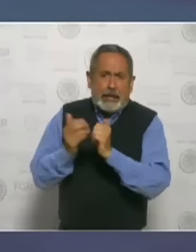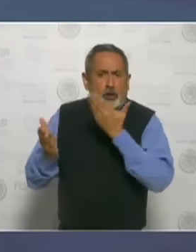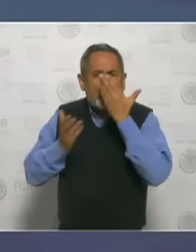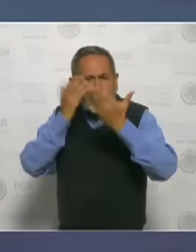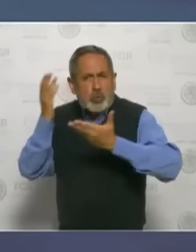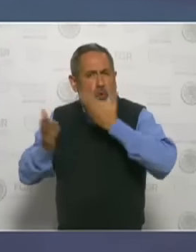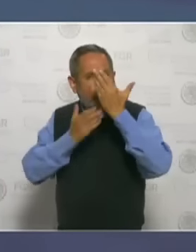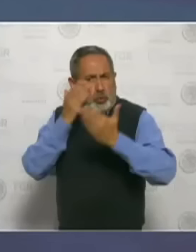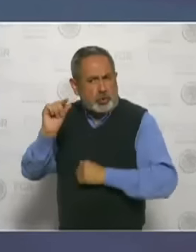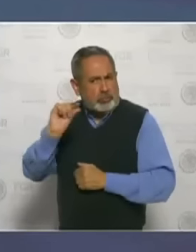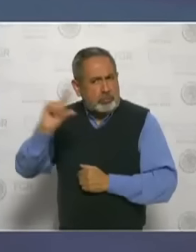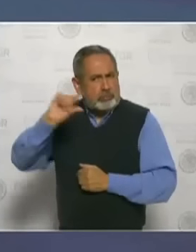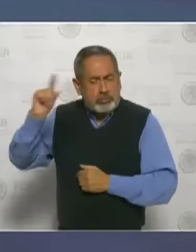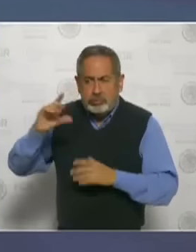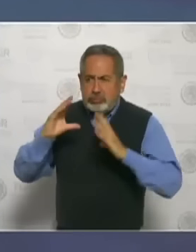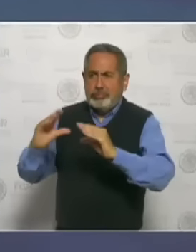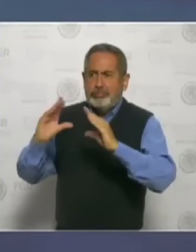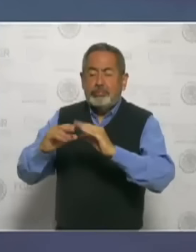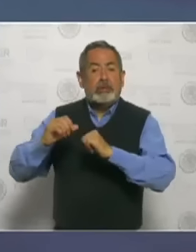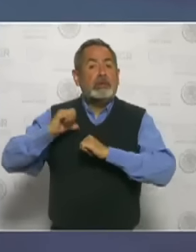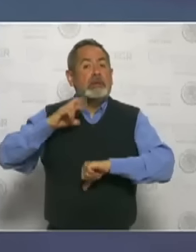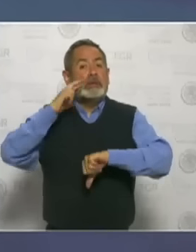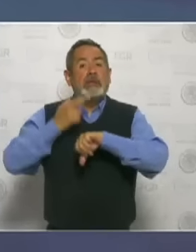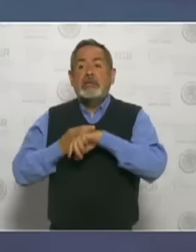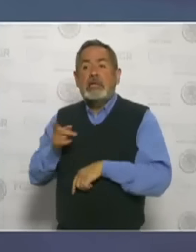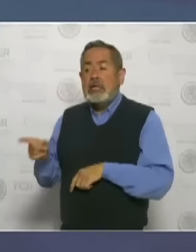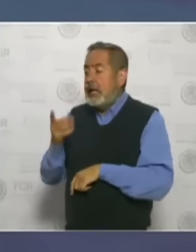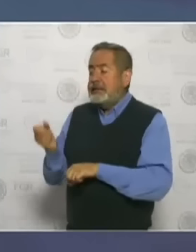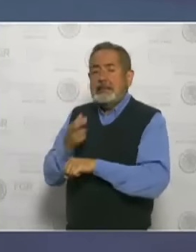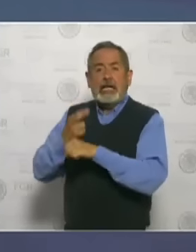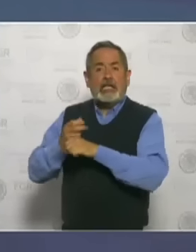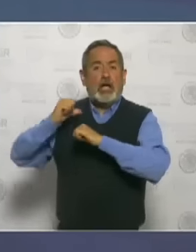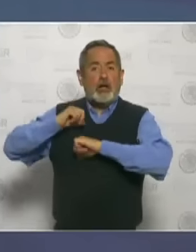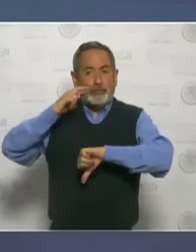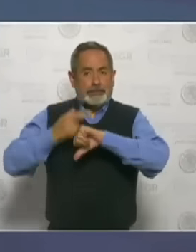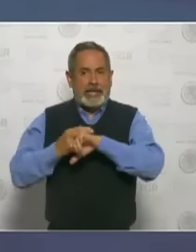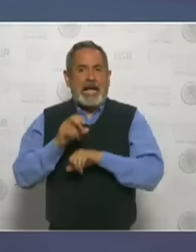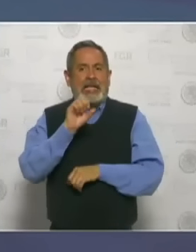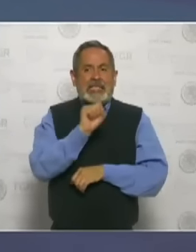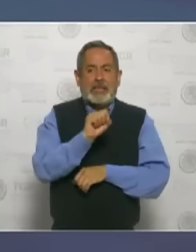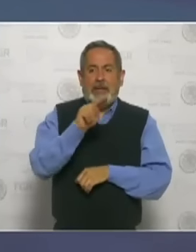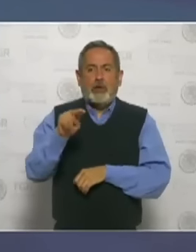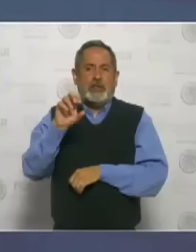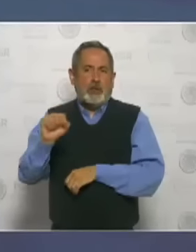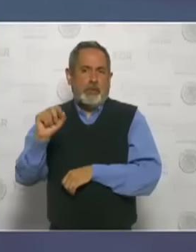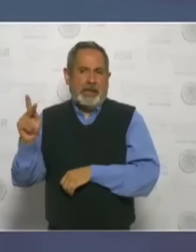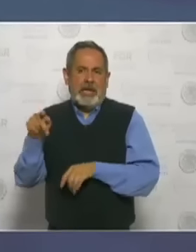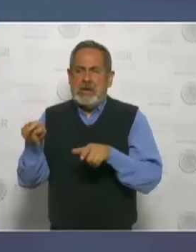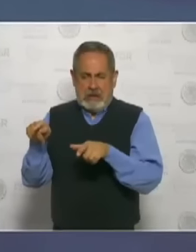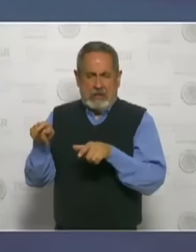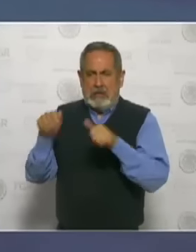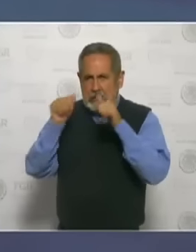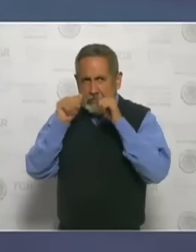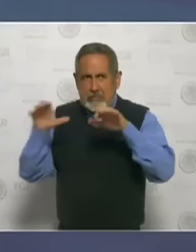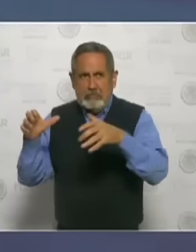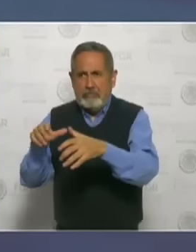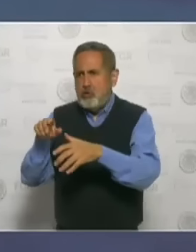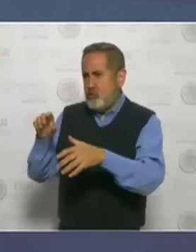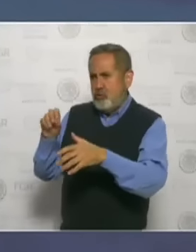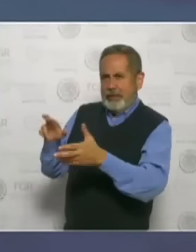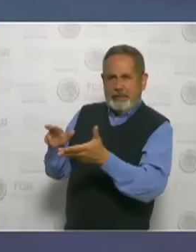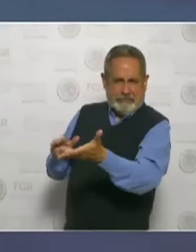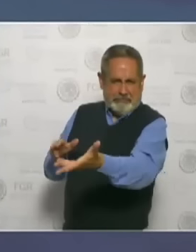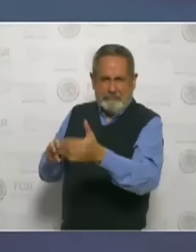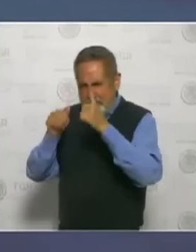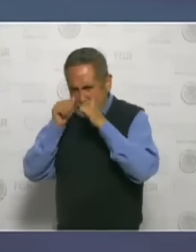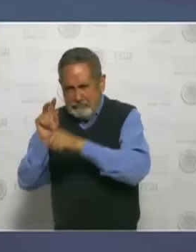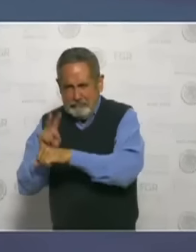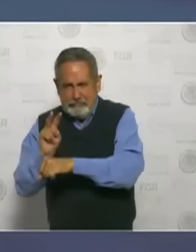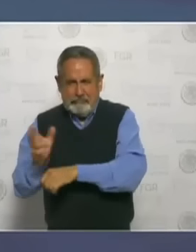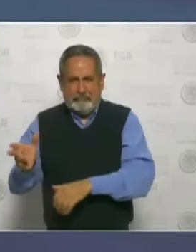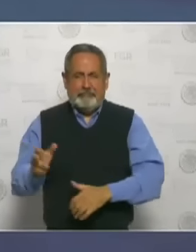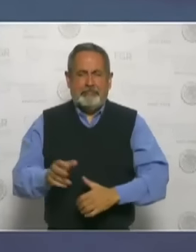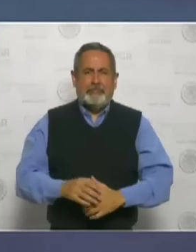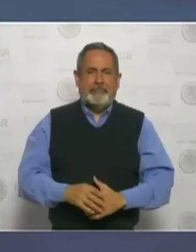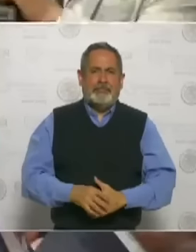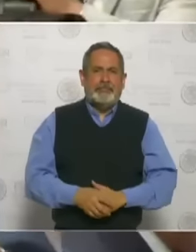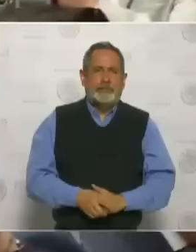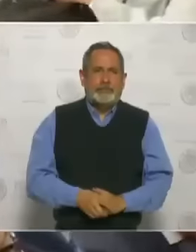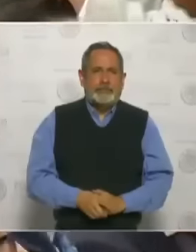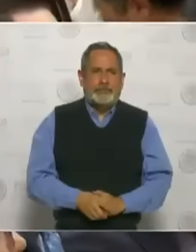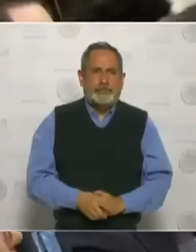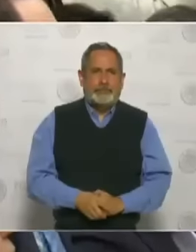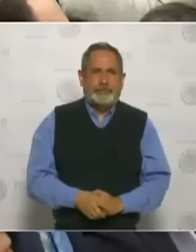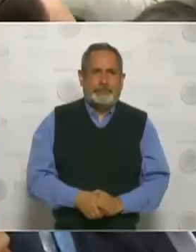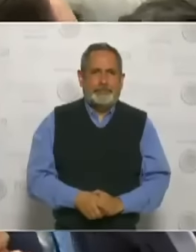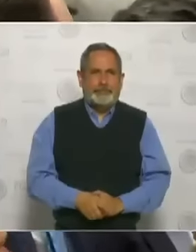la coordinación del secretariado ejecutivo del sistema nacional de seguridad pública con Marcela.